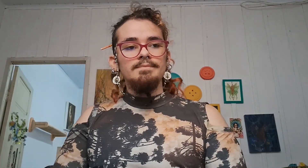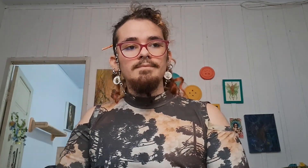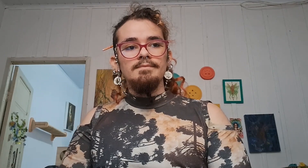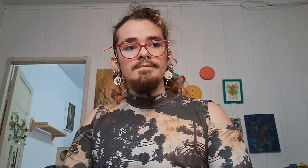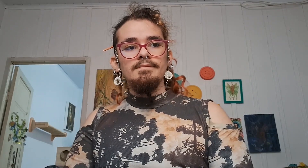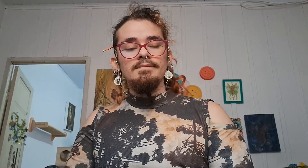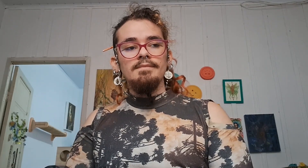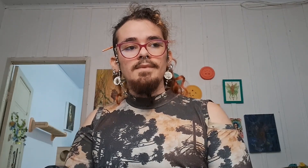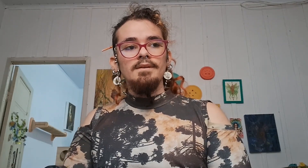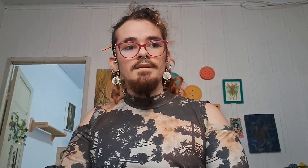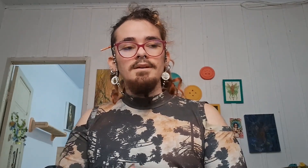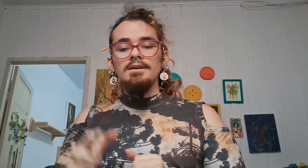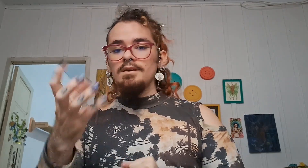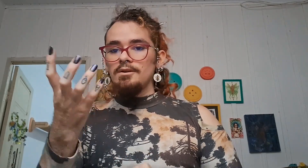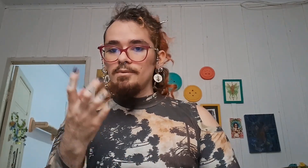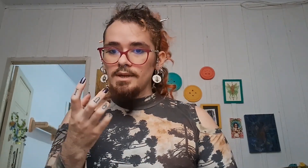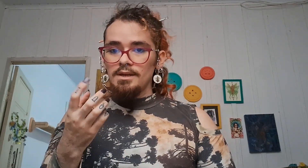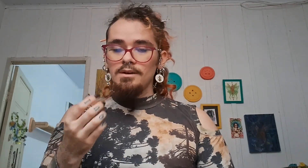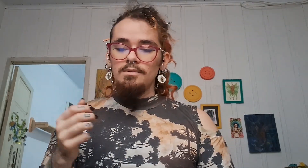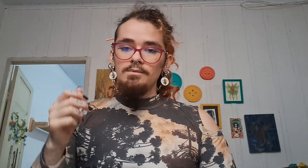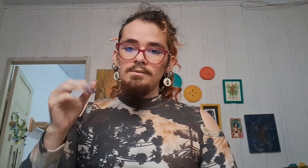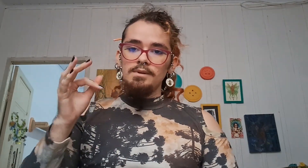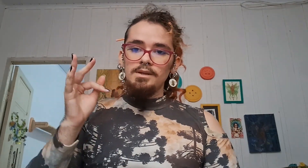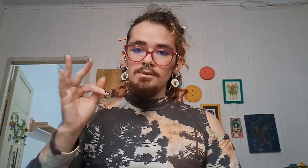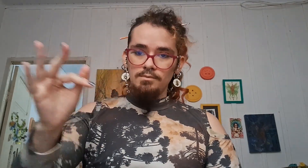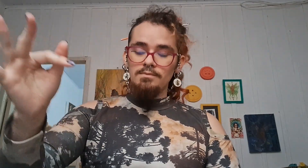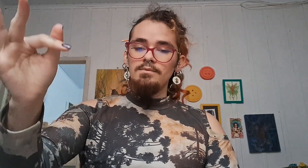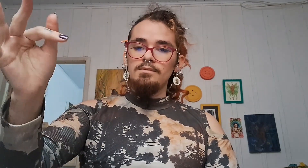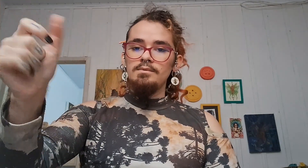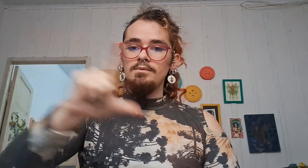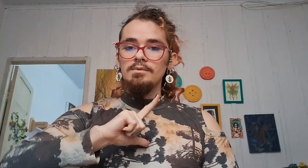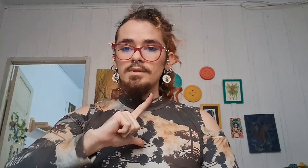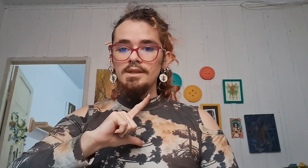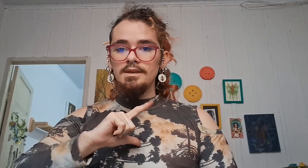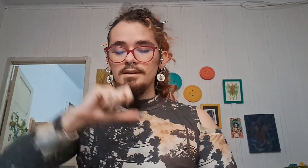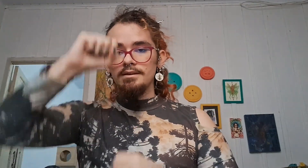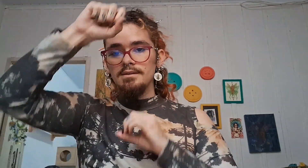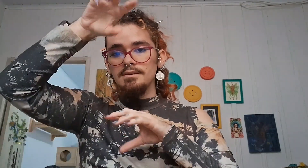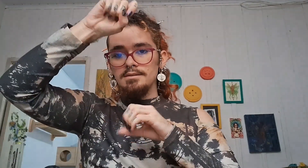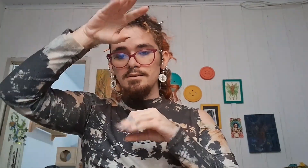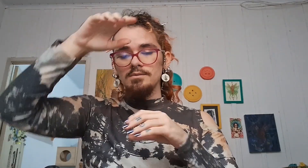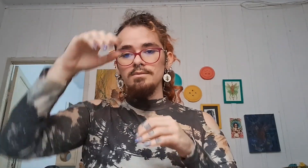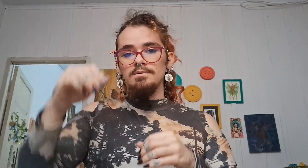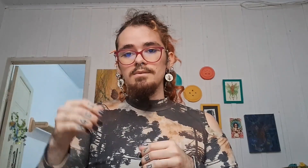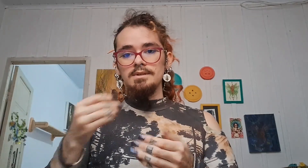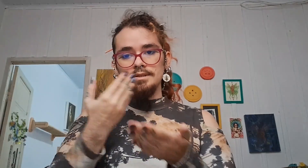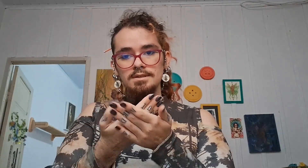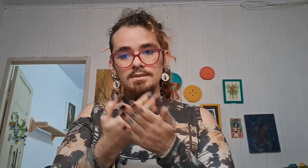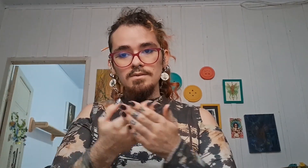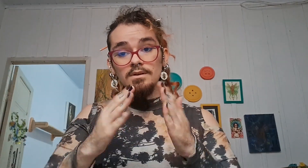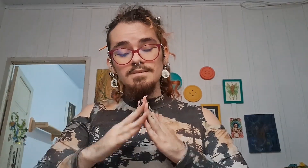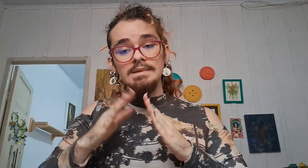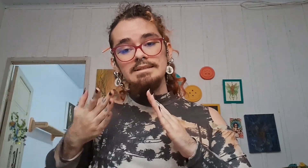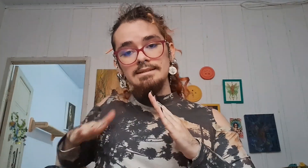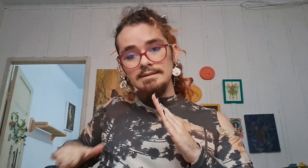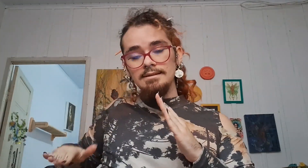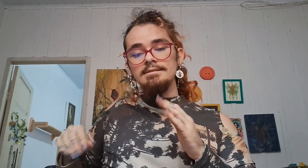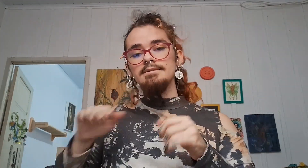eu quero que no futuro tenha o ensino de libras nas escolas pras crianças